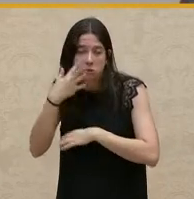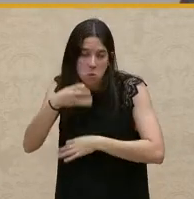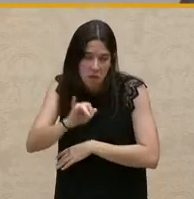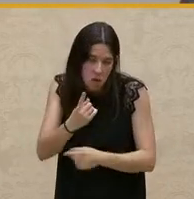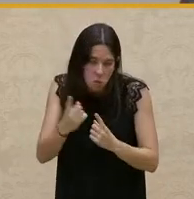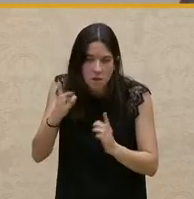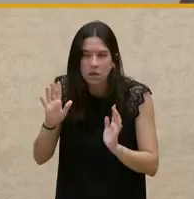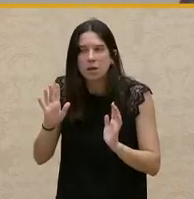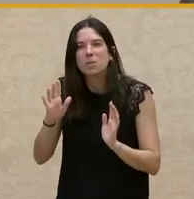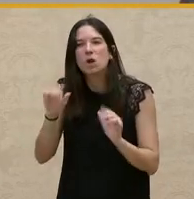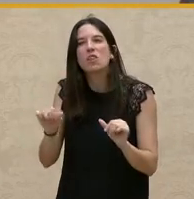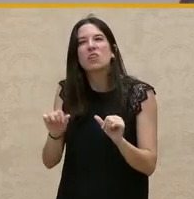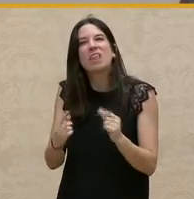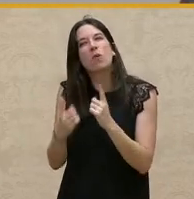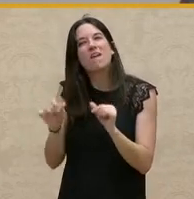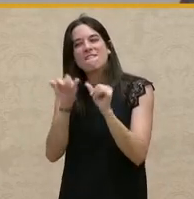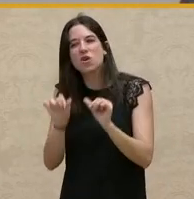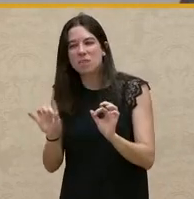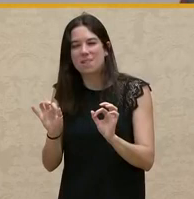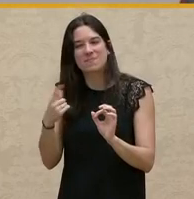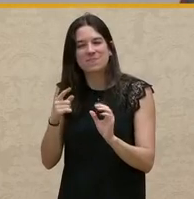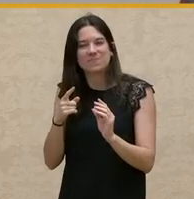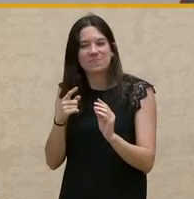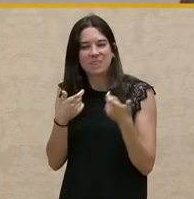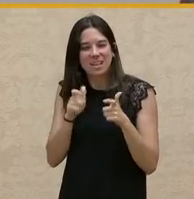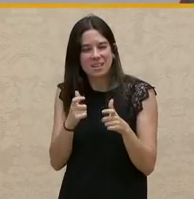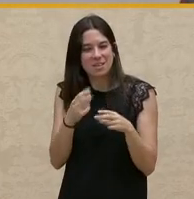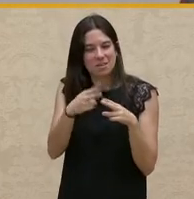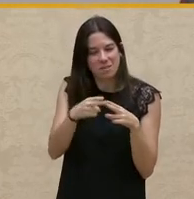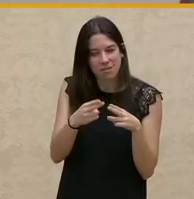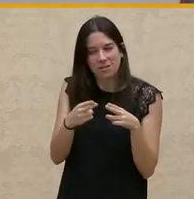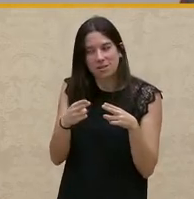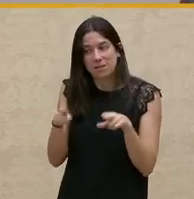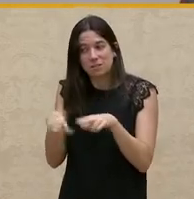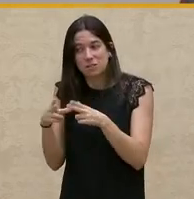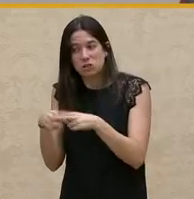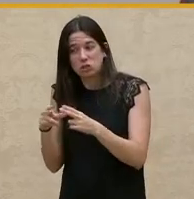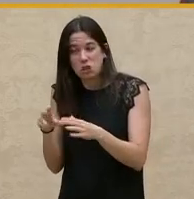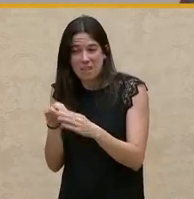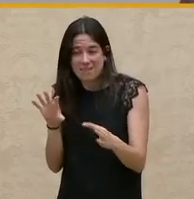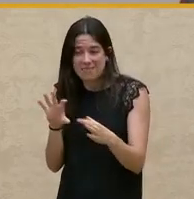pero, de alguna manera, no estamos en sintonía lo que pensamos unos y lo que pensamos otros. Porque